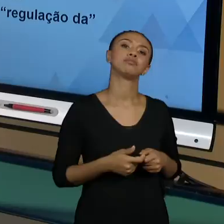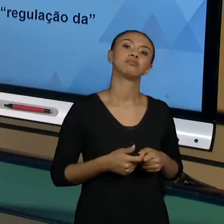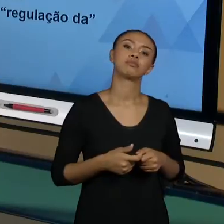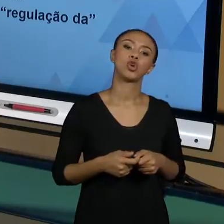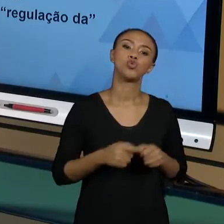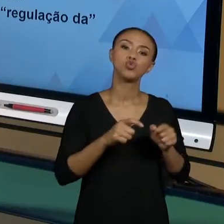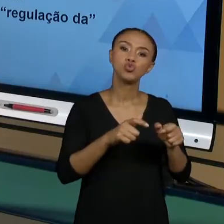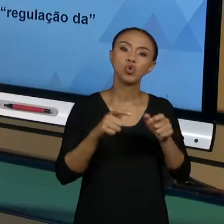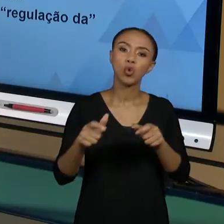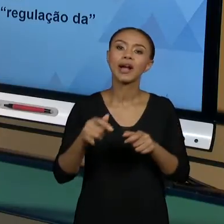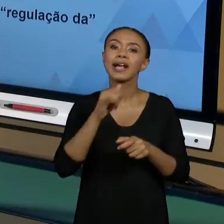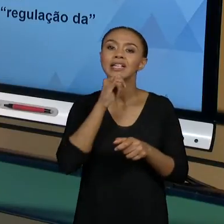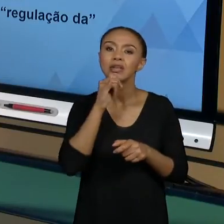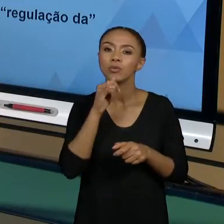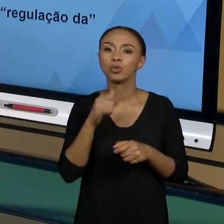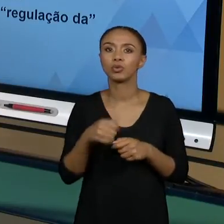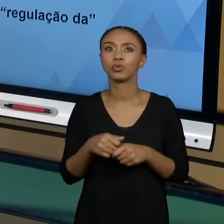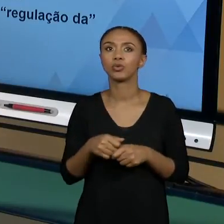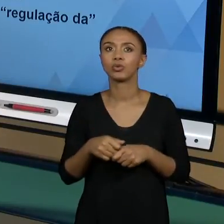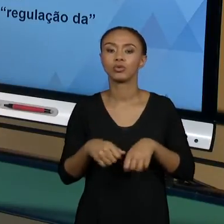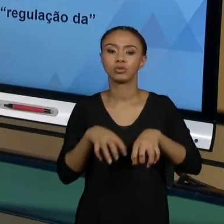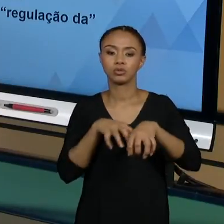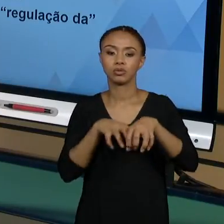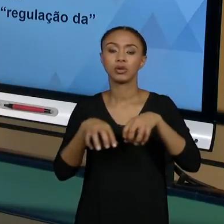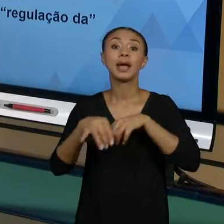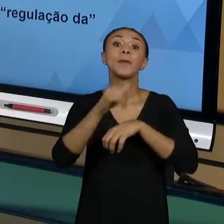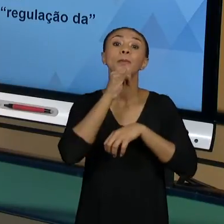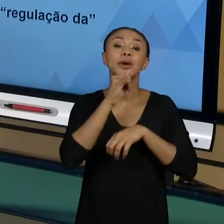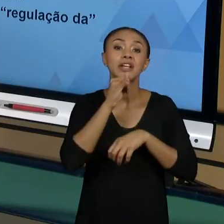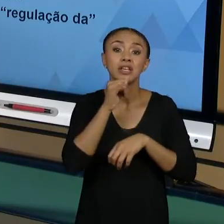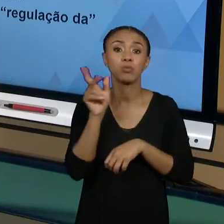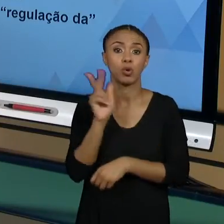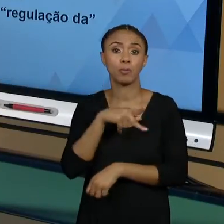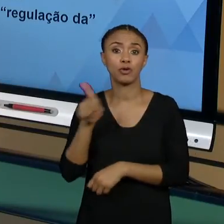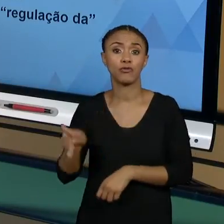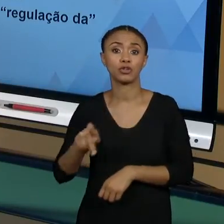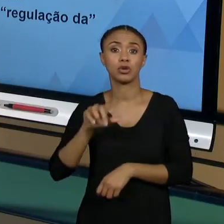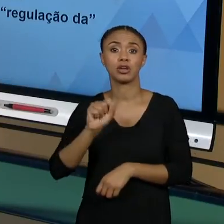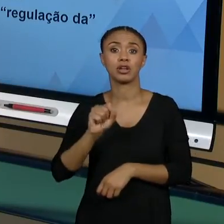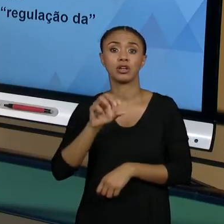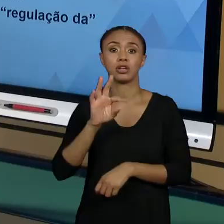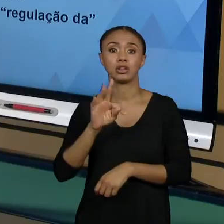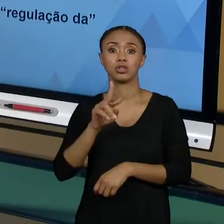ERA ORIUNDO DA JAMAICA, VOCÊ TEM PESSOAS COMO